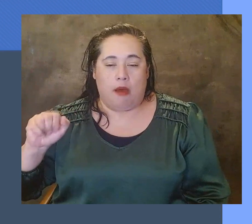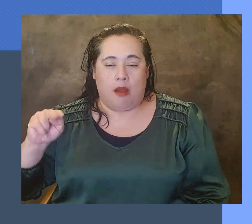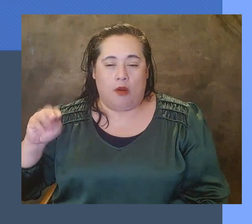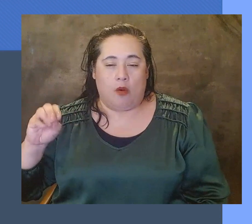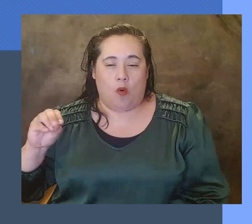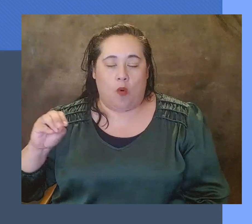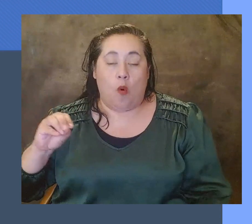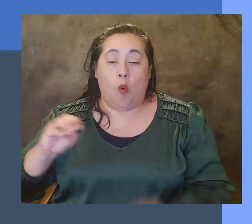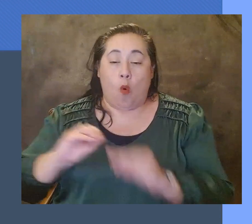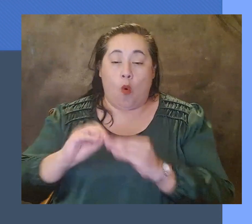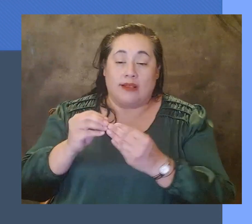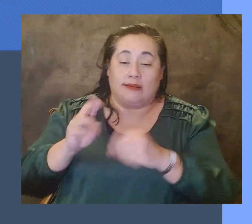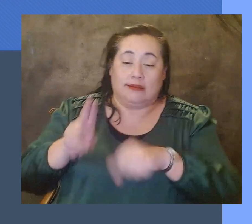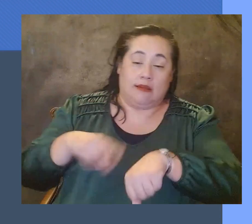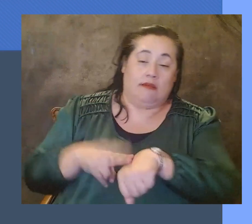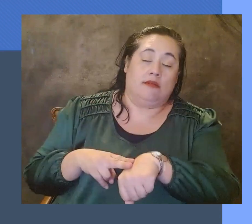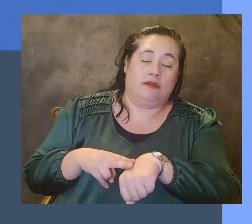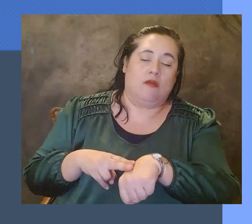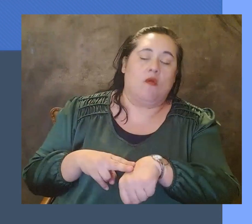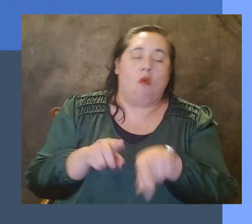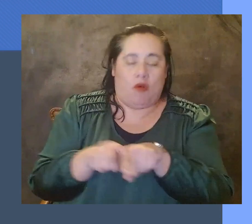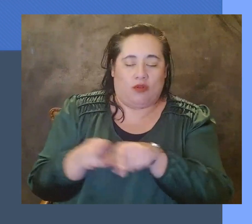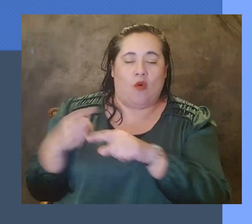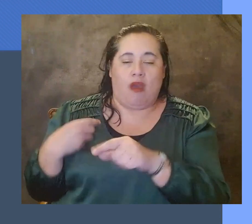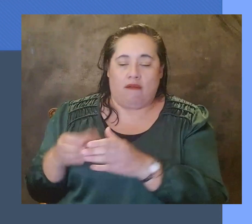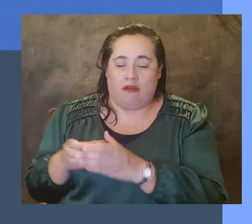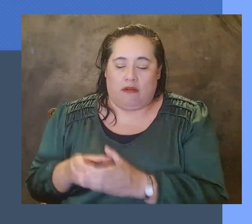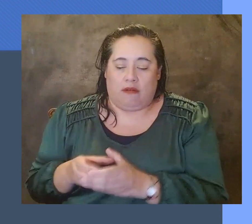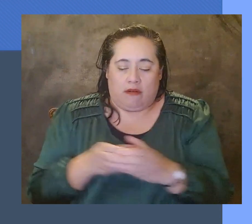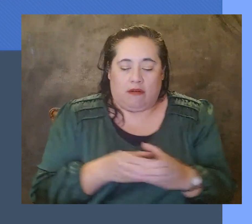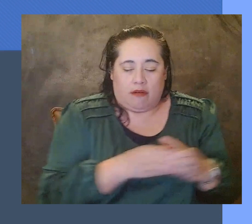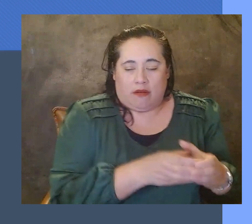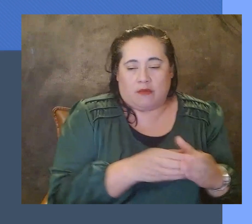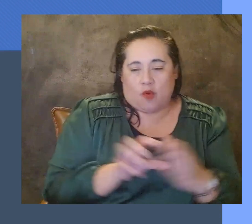nacional que también tiene capítulos afiliados.